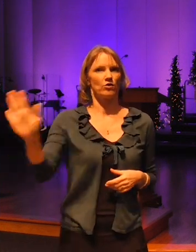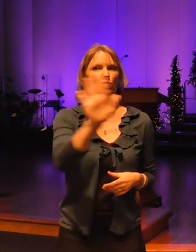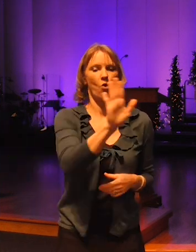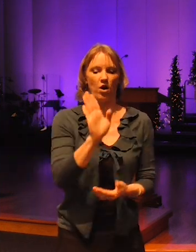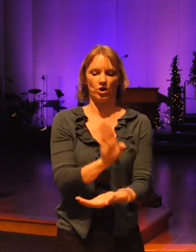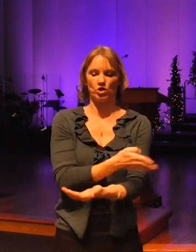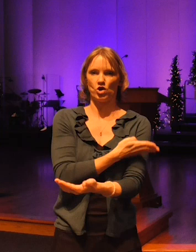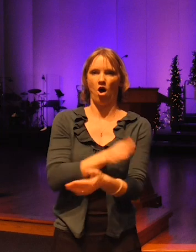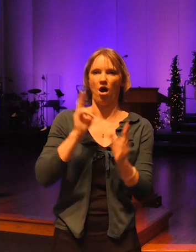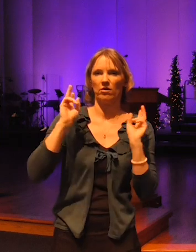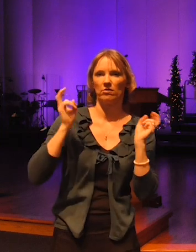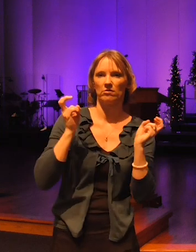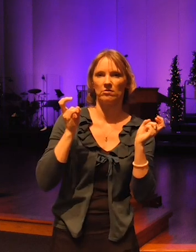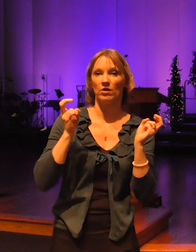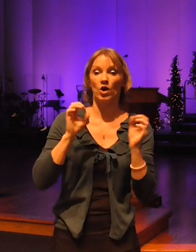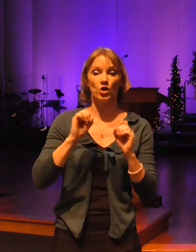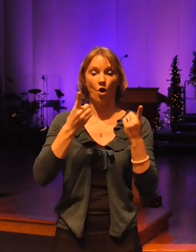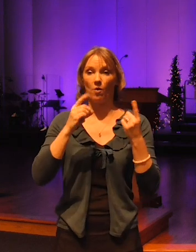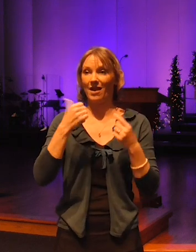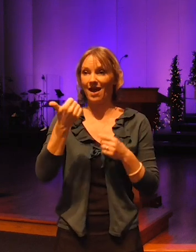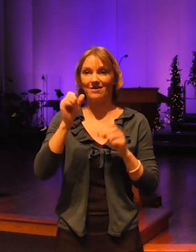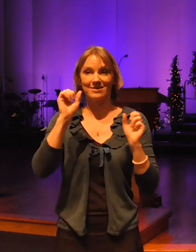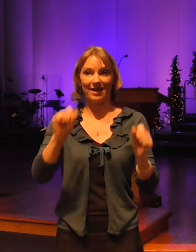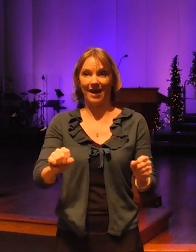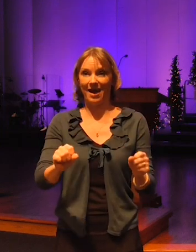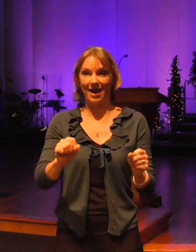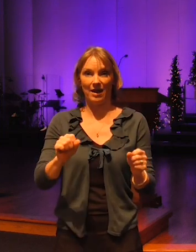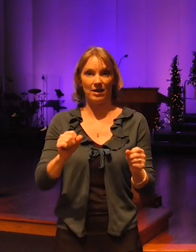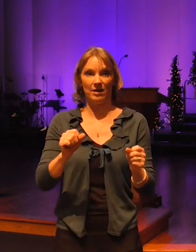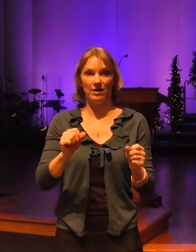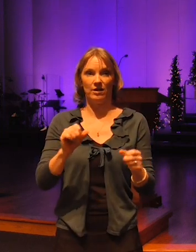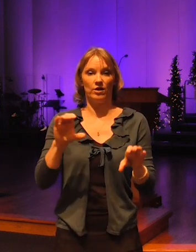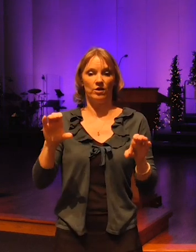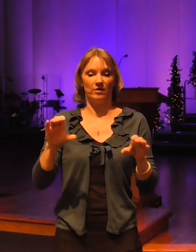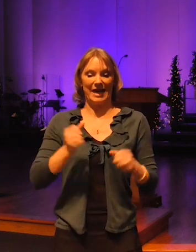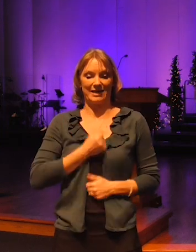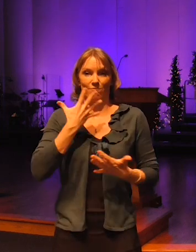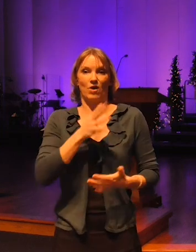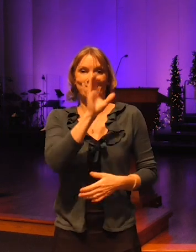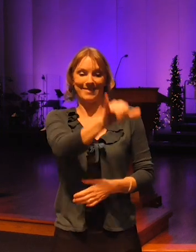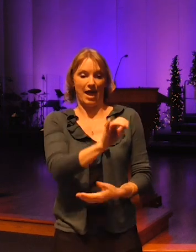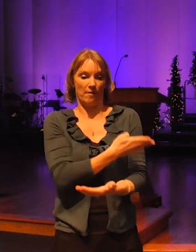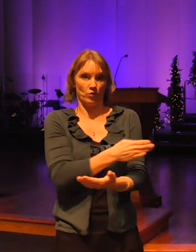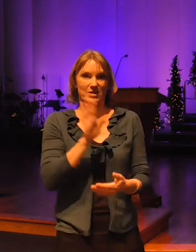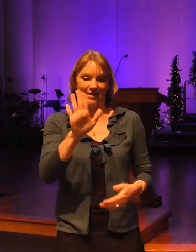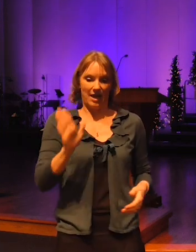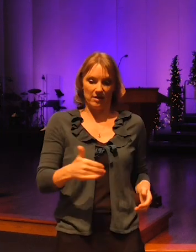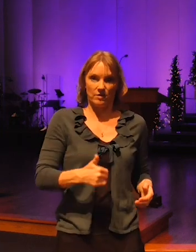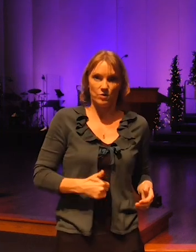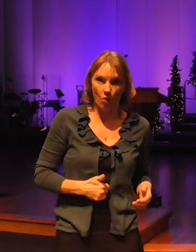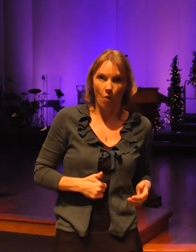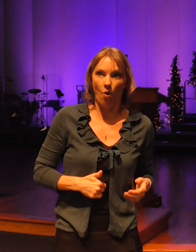tocarla excepto tú es tu increíble singularidad es tu profundidad de espíritu y cuando le permites